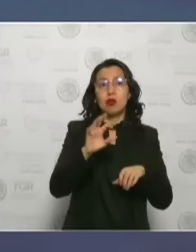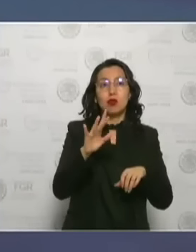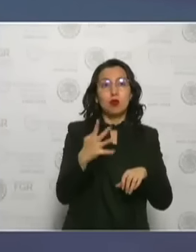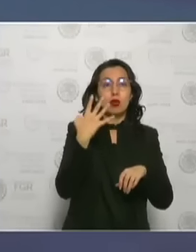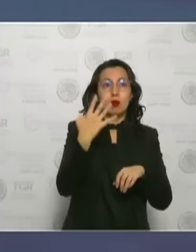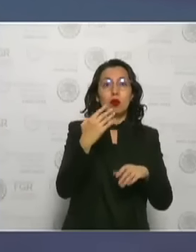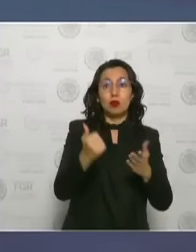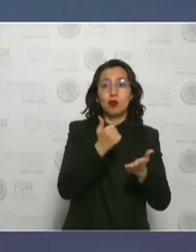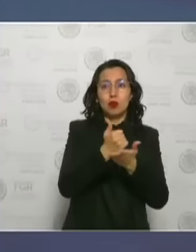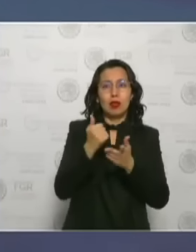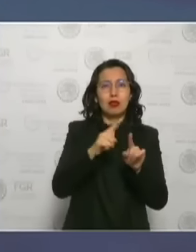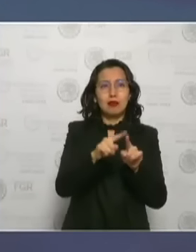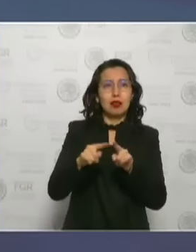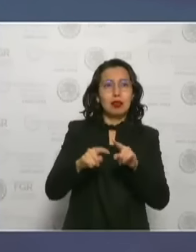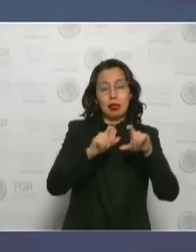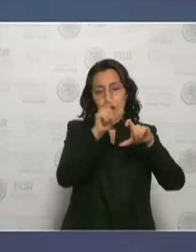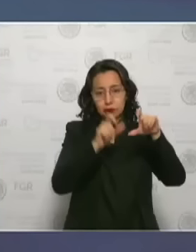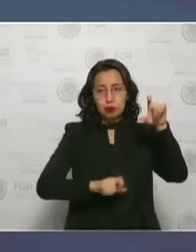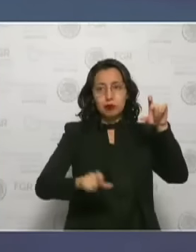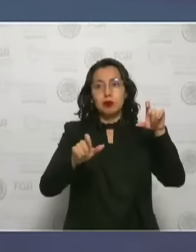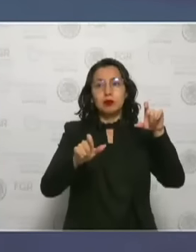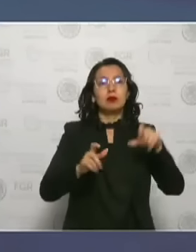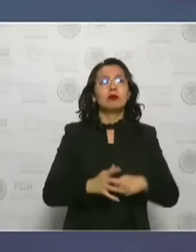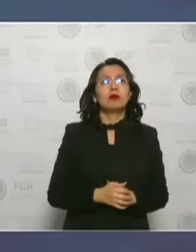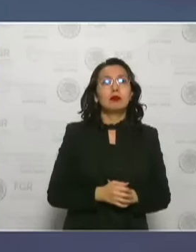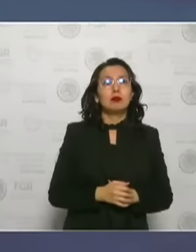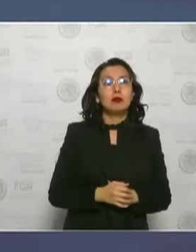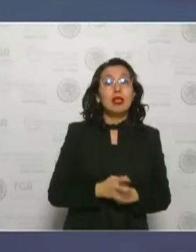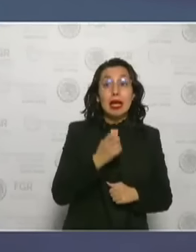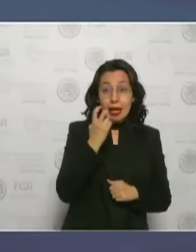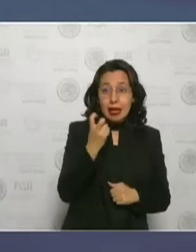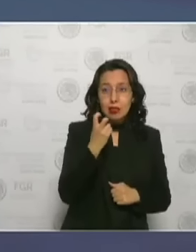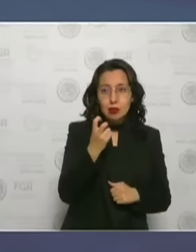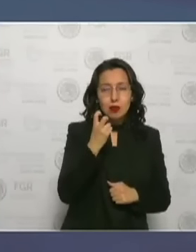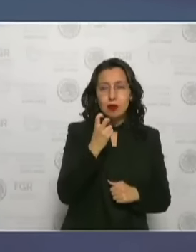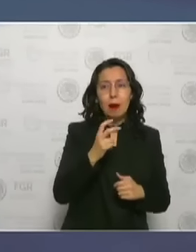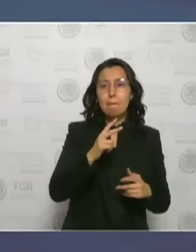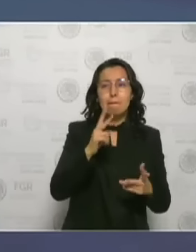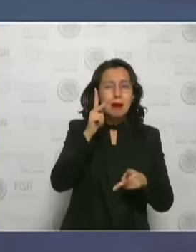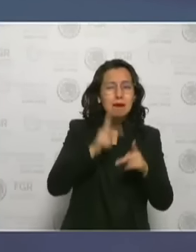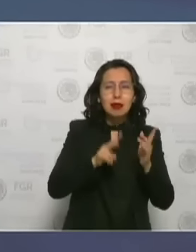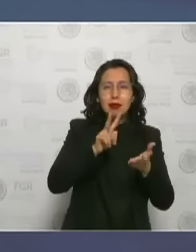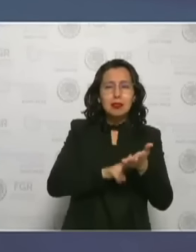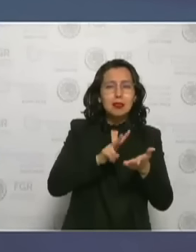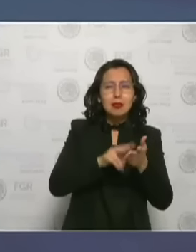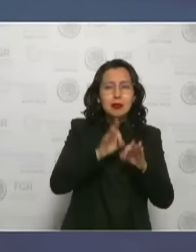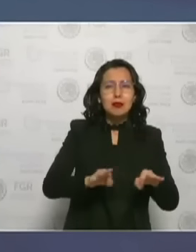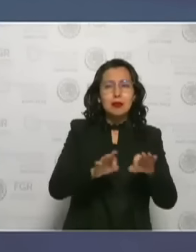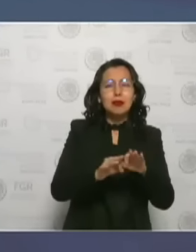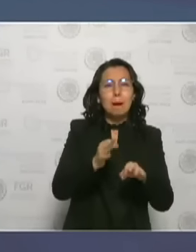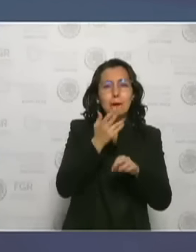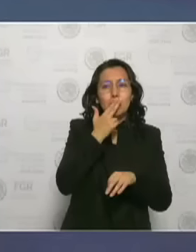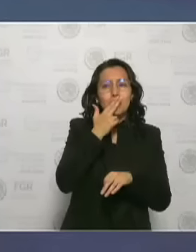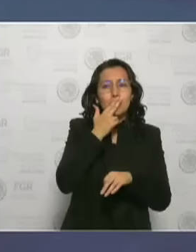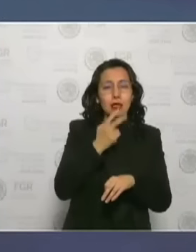municipios de todas las entidades. Son el recurso más valioso con el que contamos para servir a